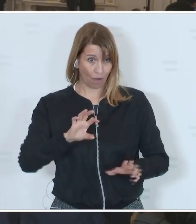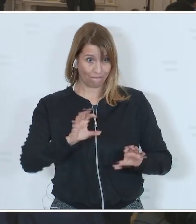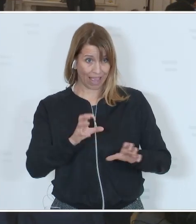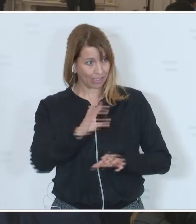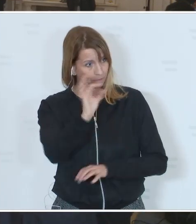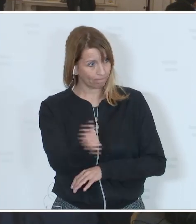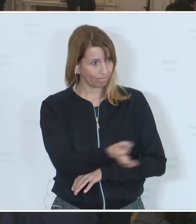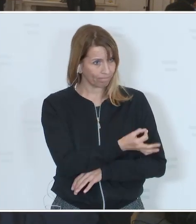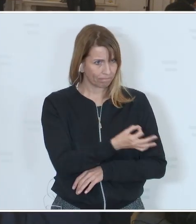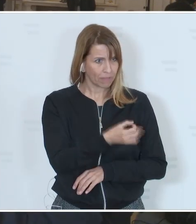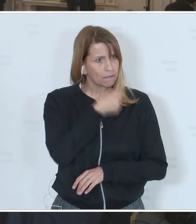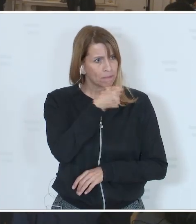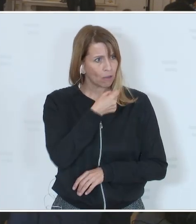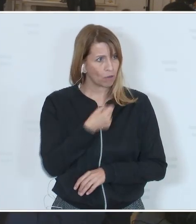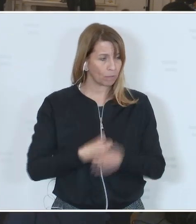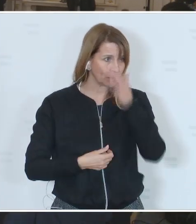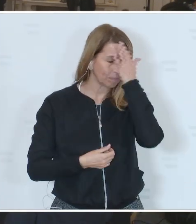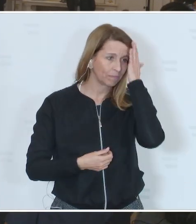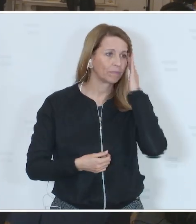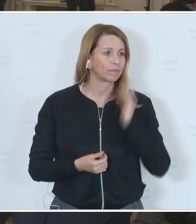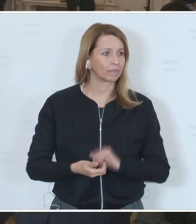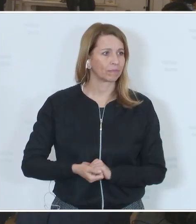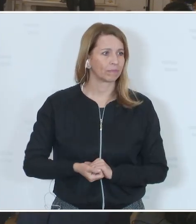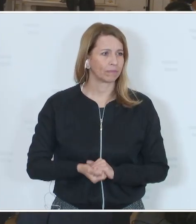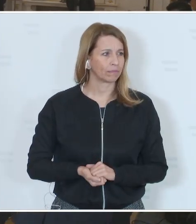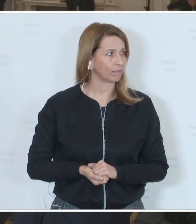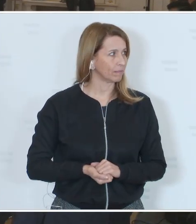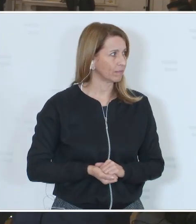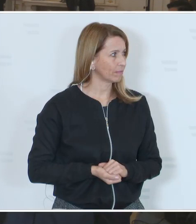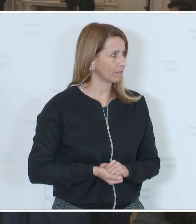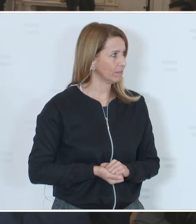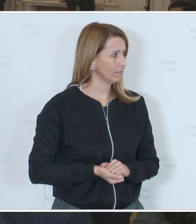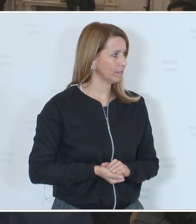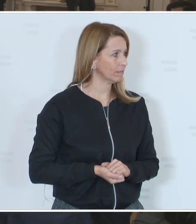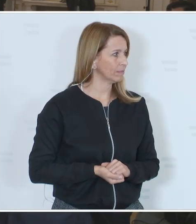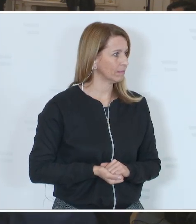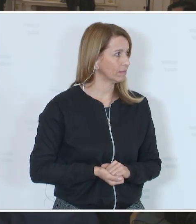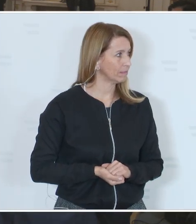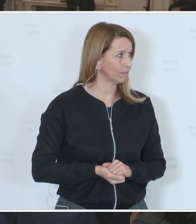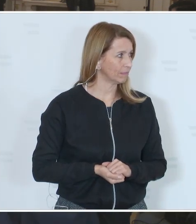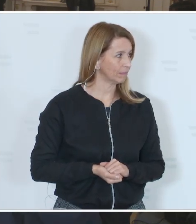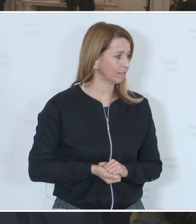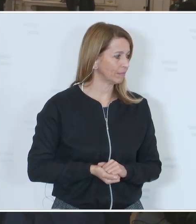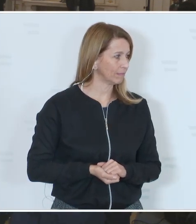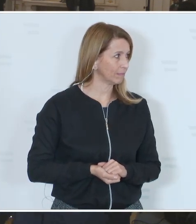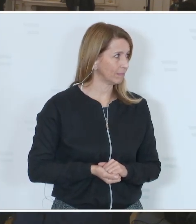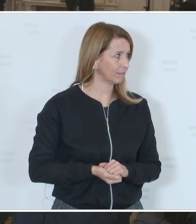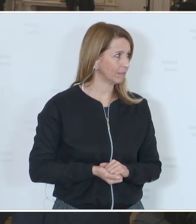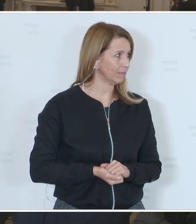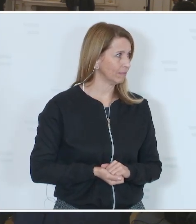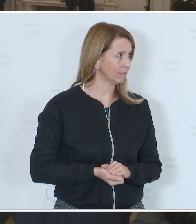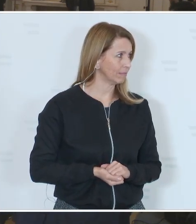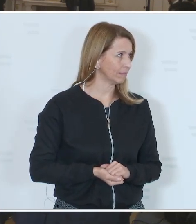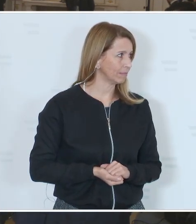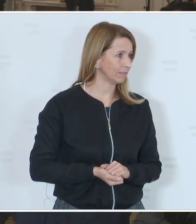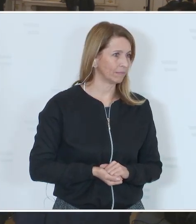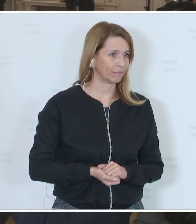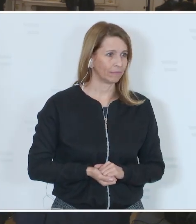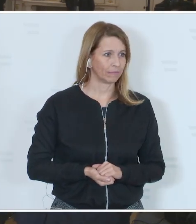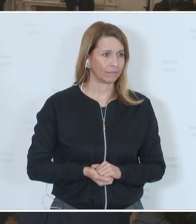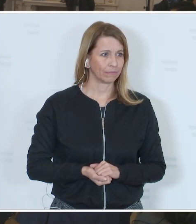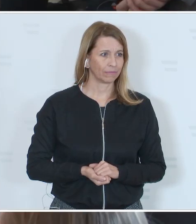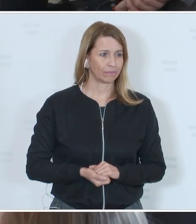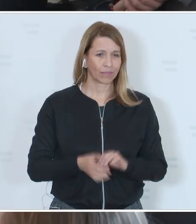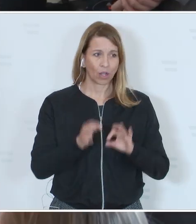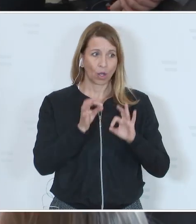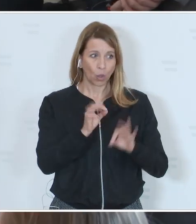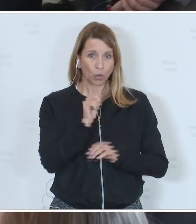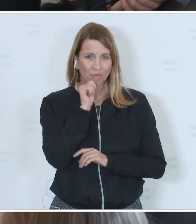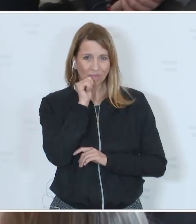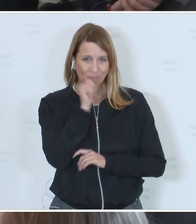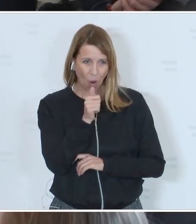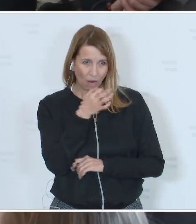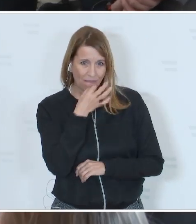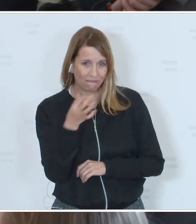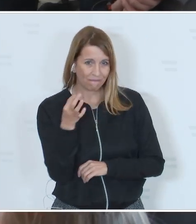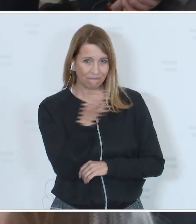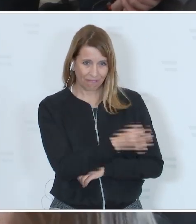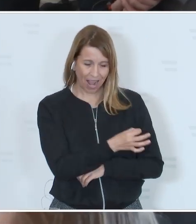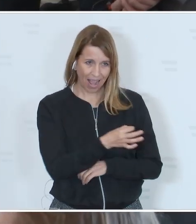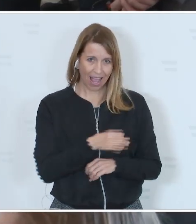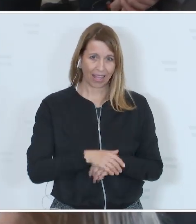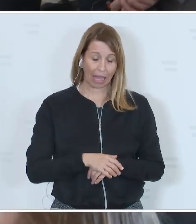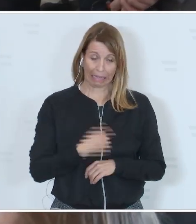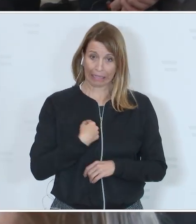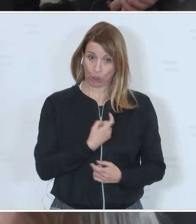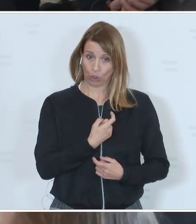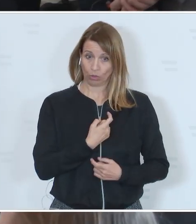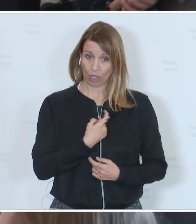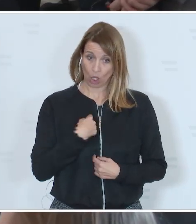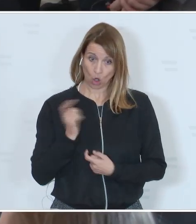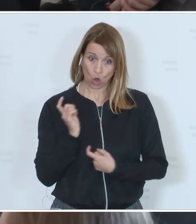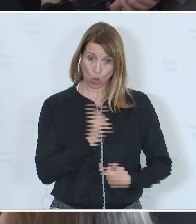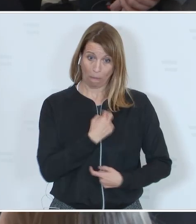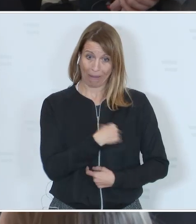Journalistin: Guten Morgen, ich bin aus dem maltesischen Fernsehen. Eine Frage an